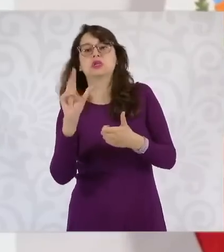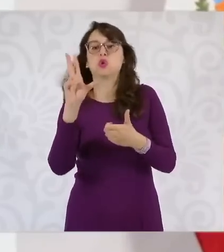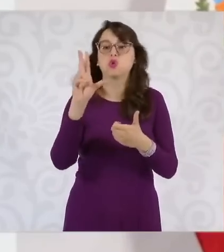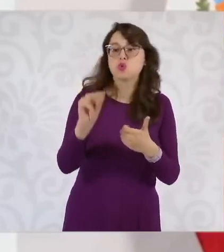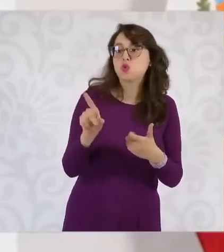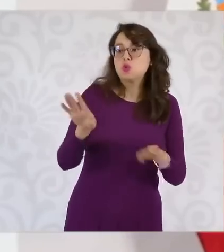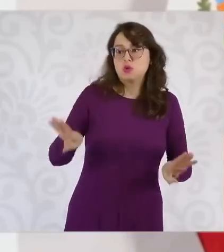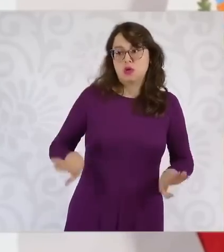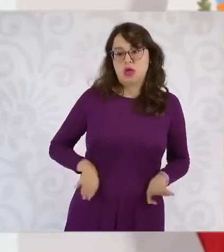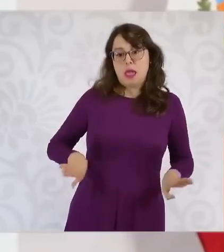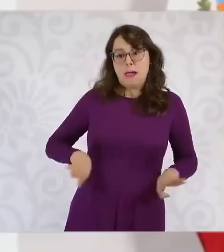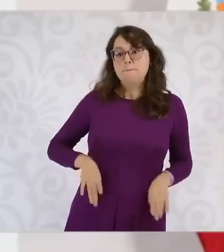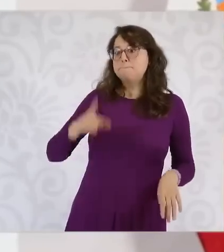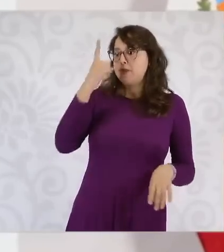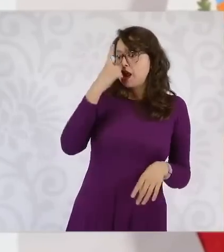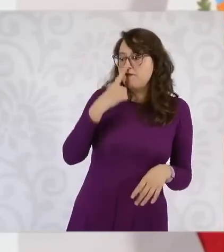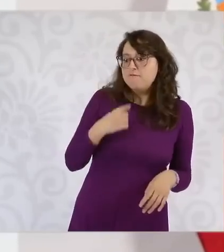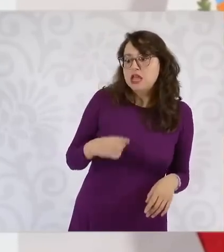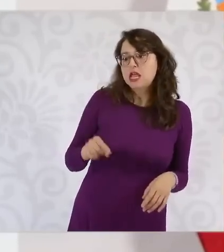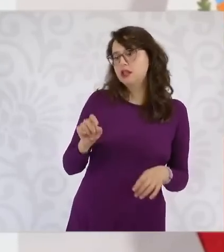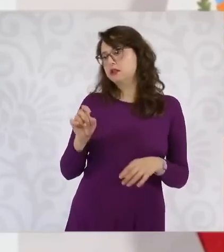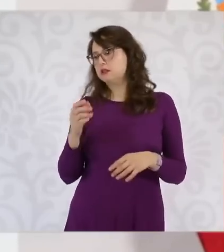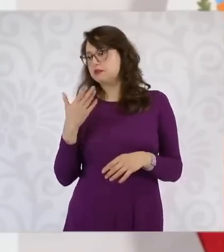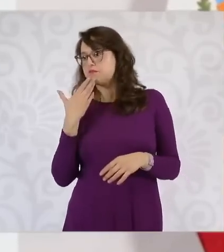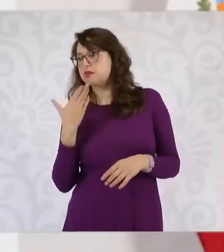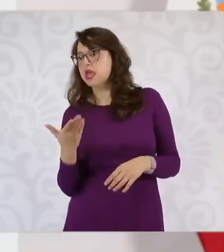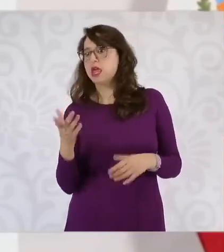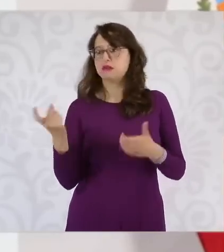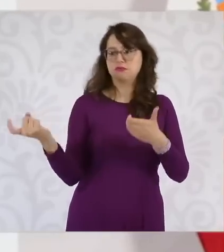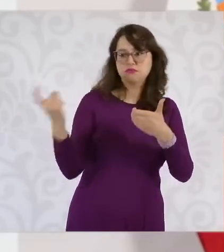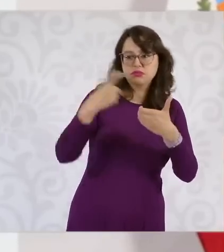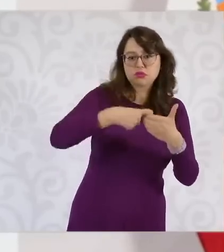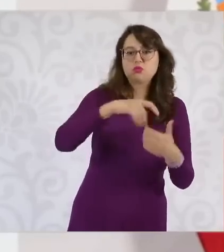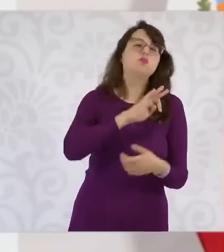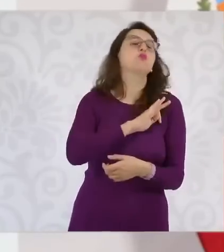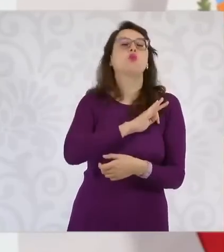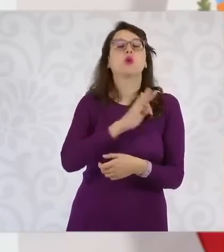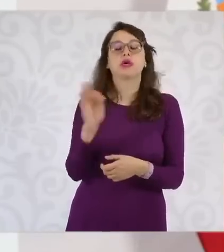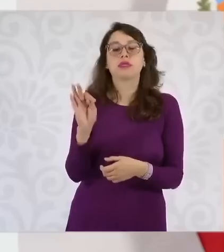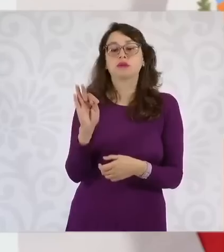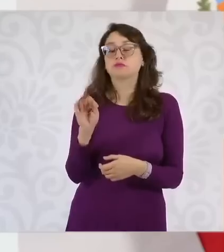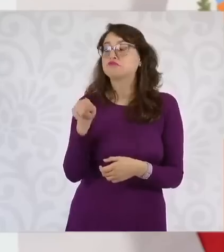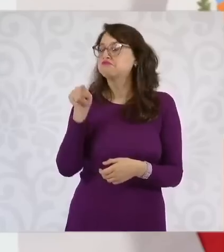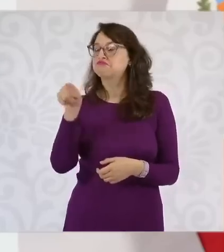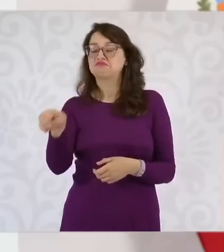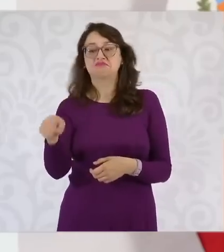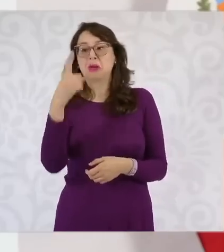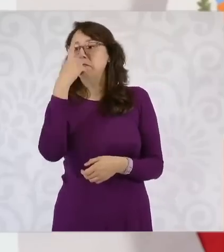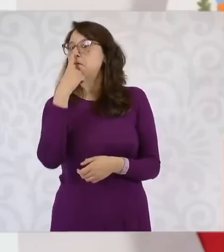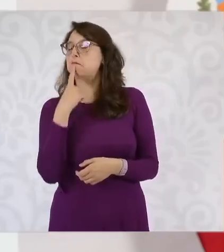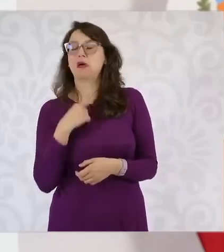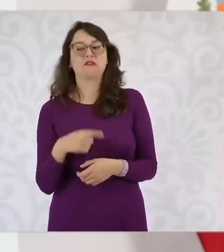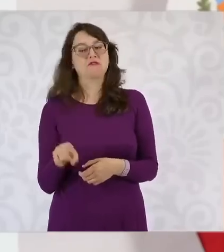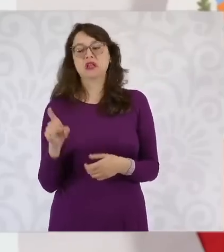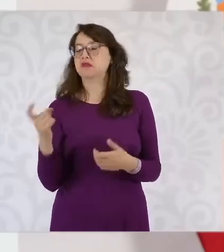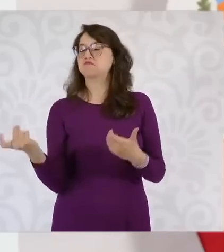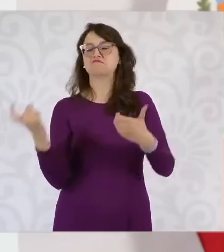de esas personas para entrar al Ims bienestar si no se quedan trabajando en el estado en lo que